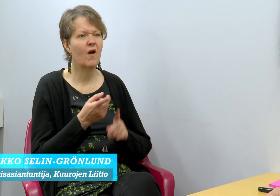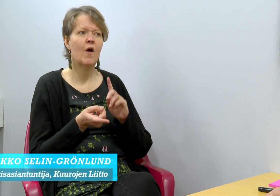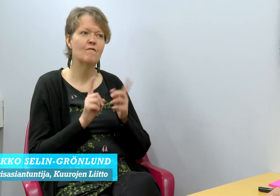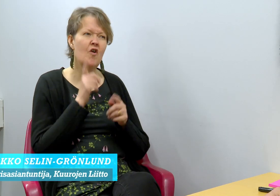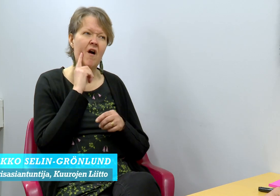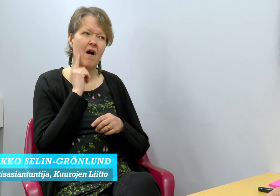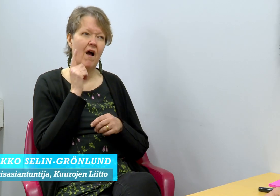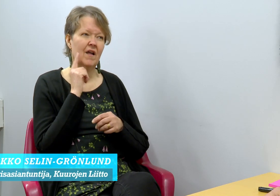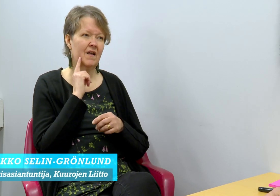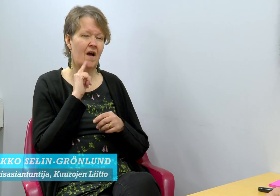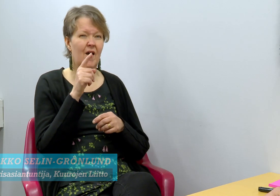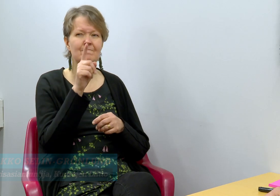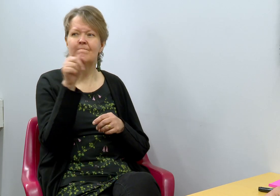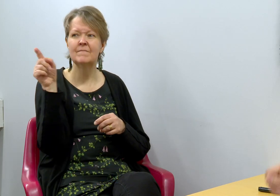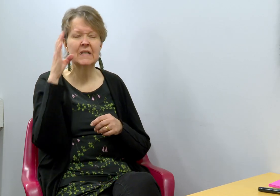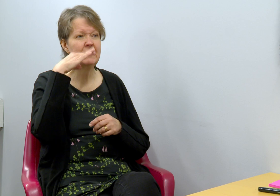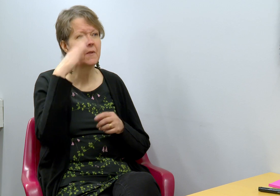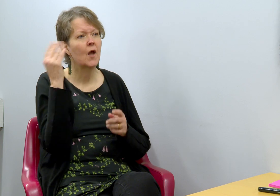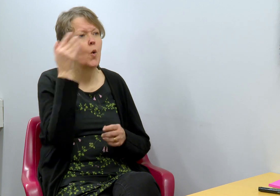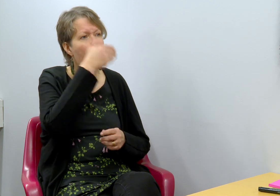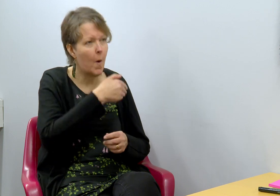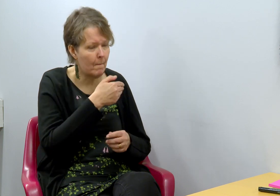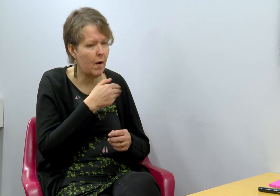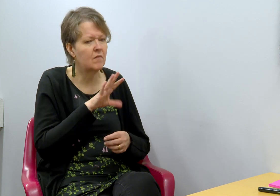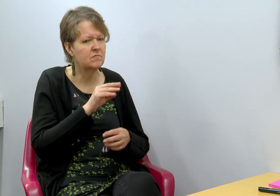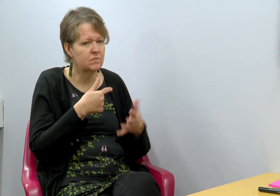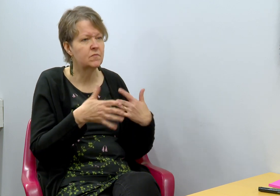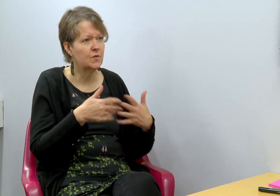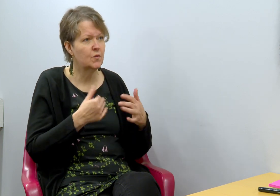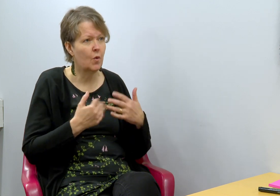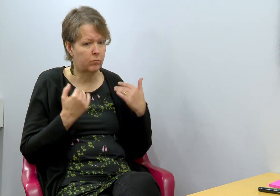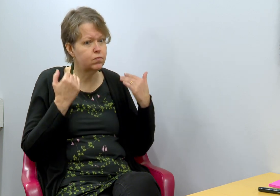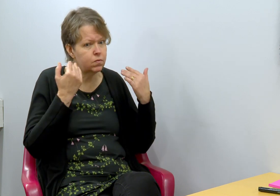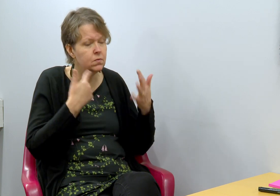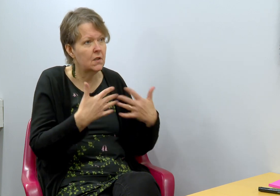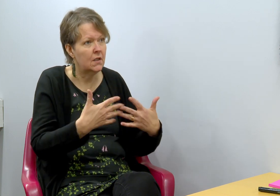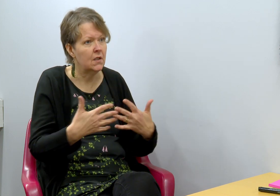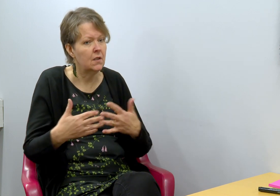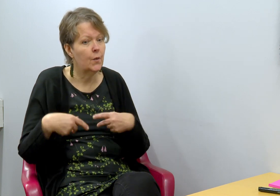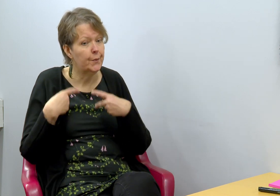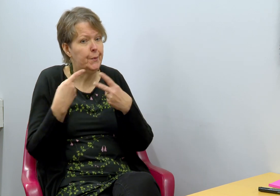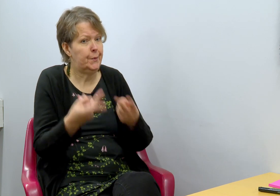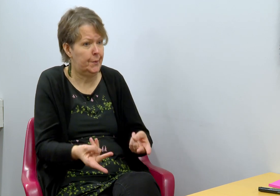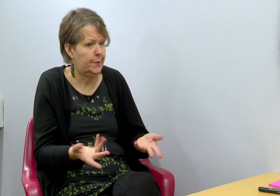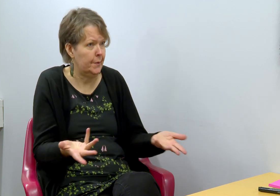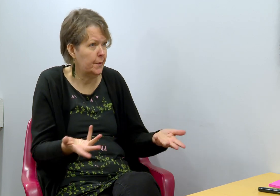Voi olla, etteivät ihmiset vain aina huomaa sitä työtä, - jota teemme jatkuvasti.